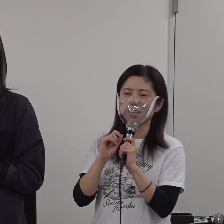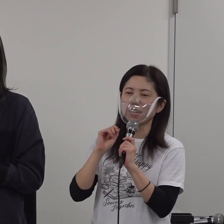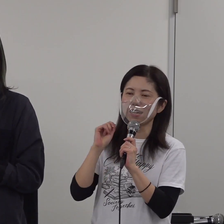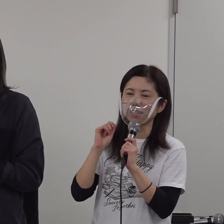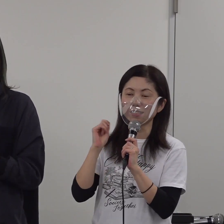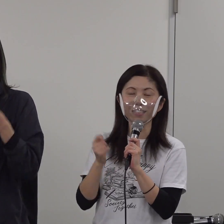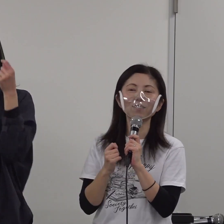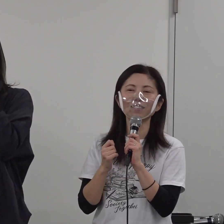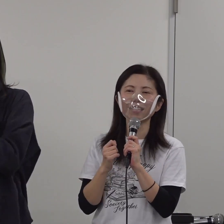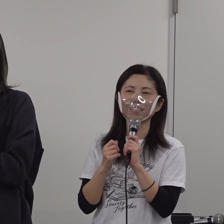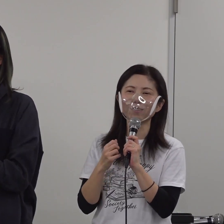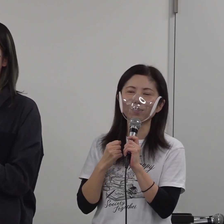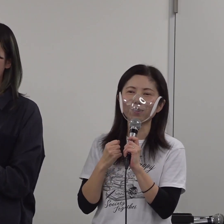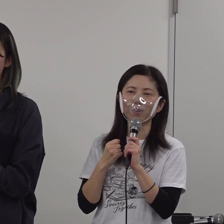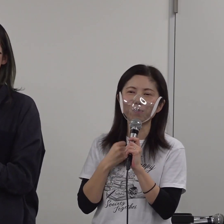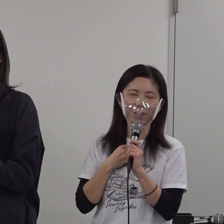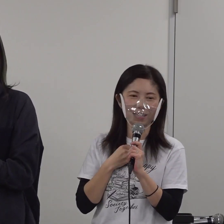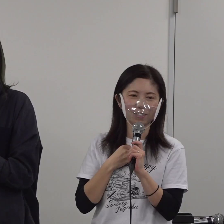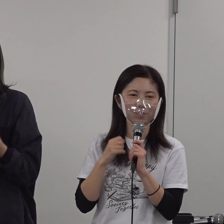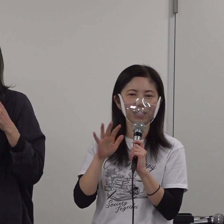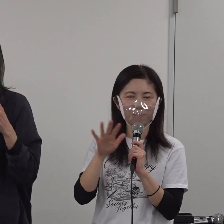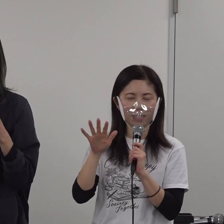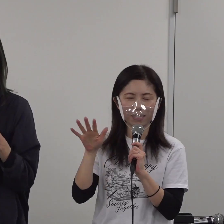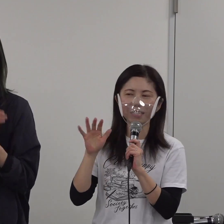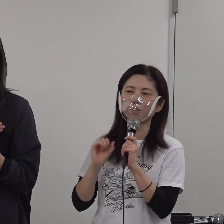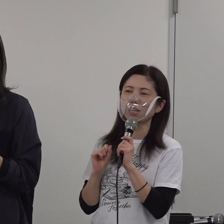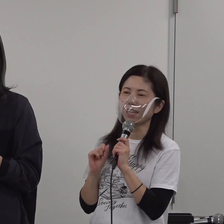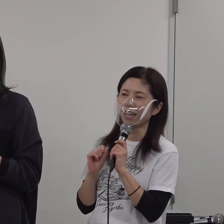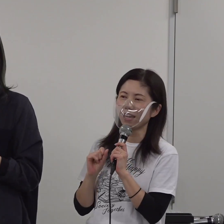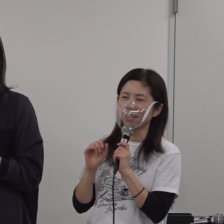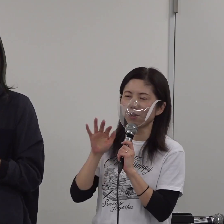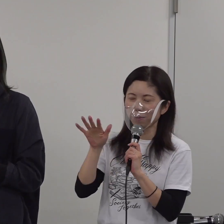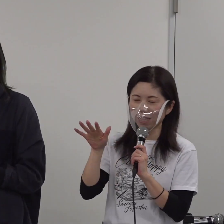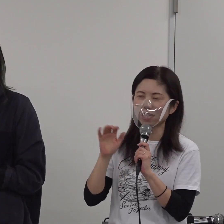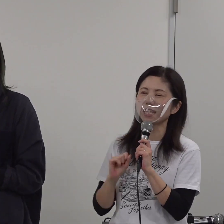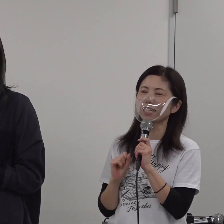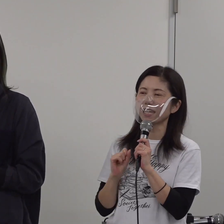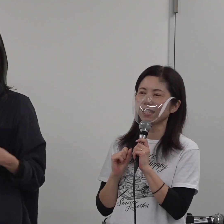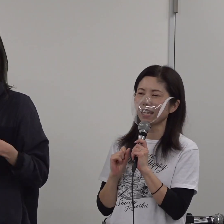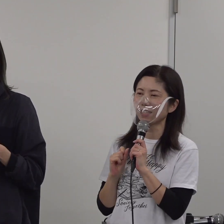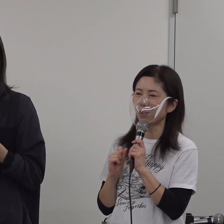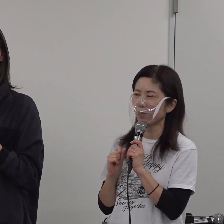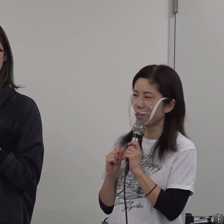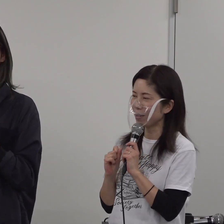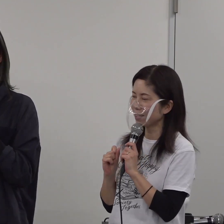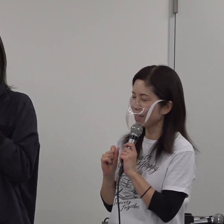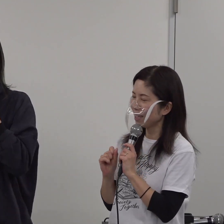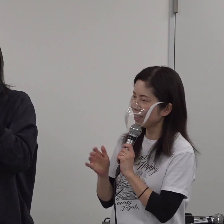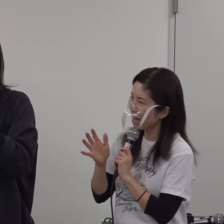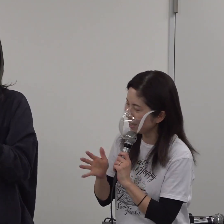違うんだっていうこと を覚えてそしてみんなに広めていただきたいなと思います